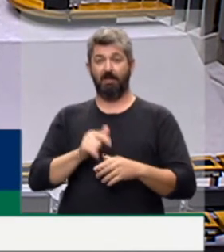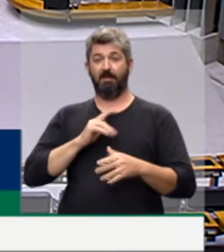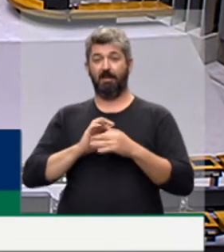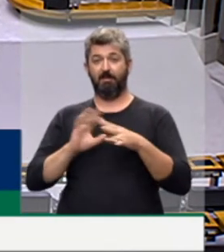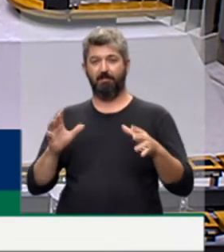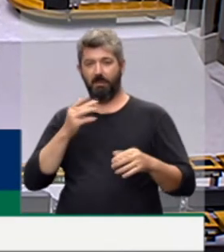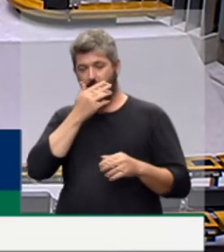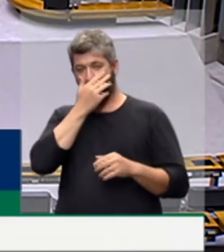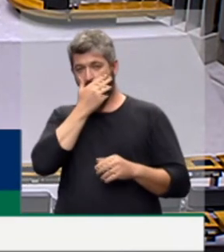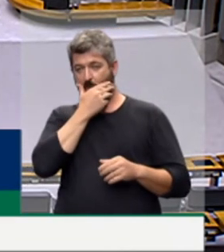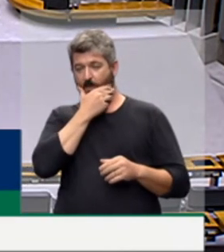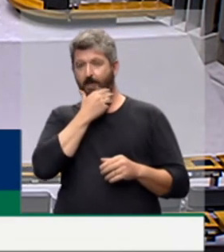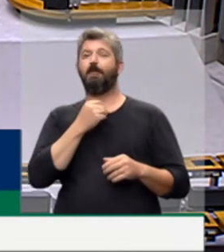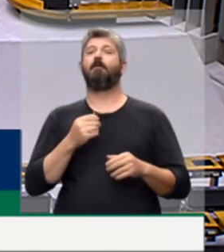DE OBSTRUÇÃO, JÁ UTILIZADO